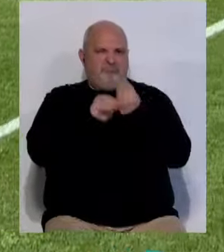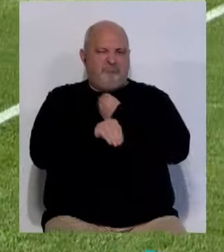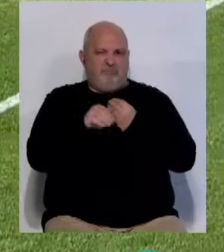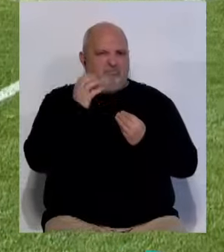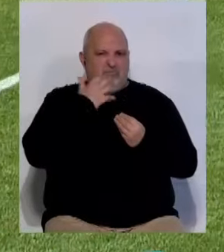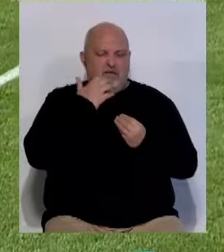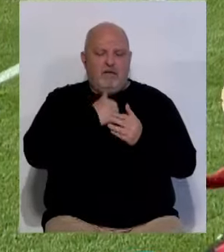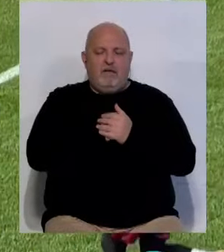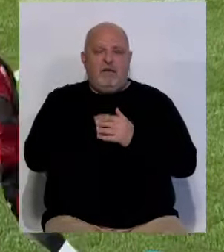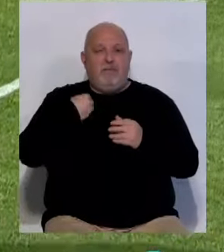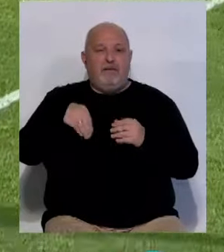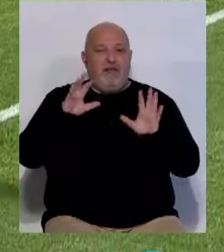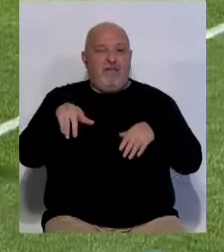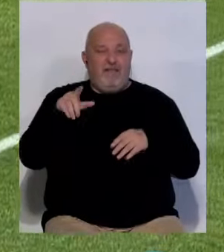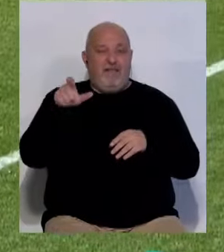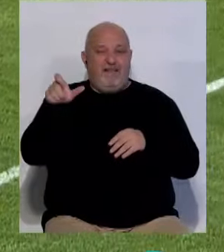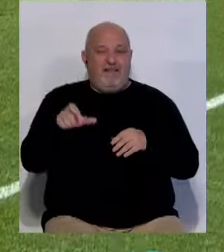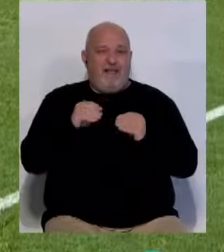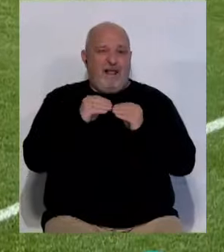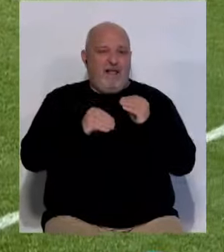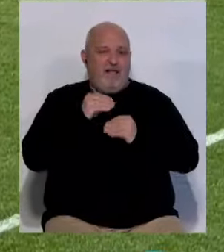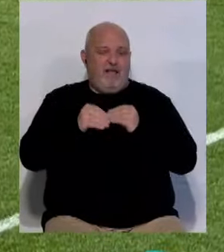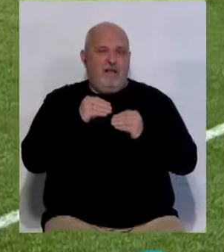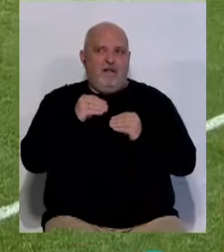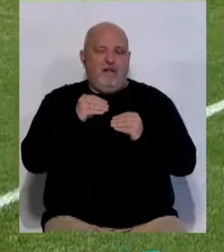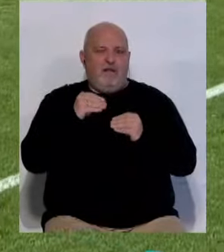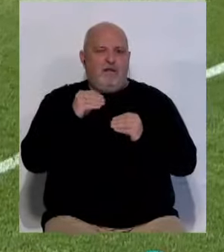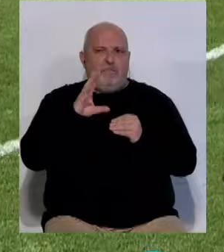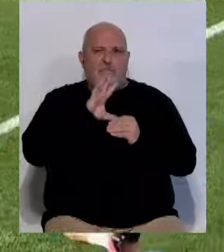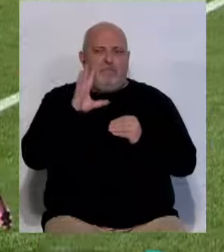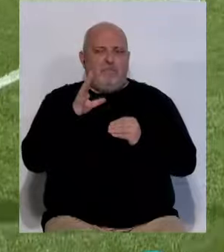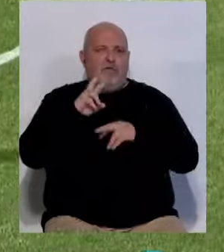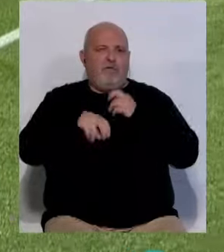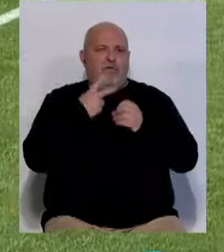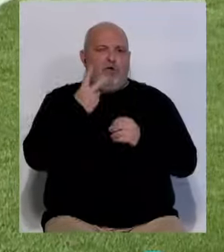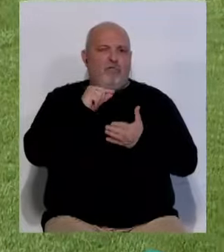vizcaíno hace una cosa de esta que que te da una imposición de renovar dos futbolistas por encima